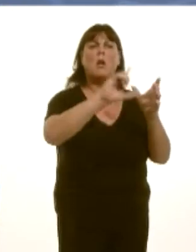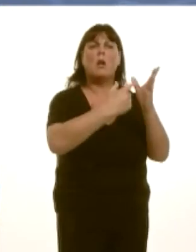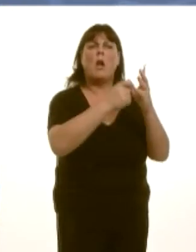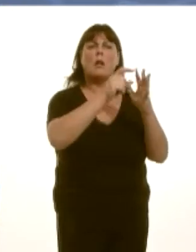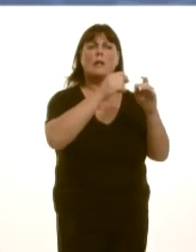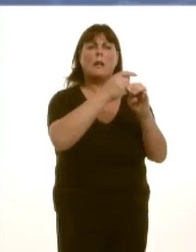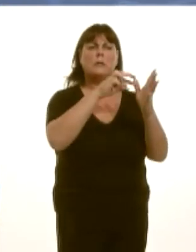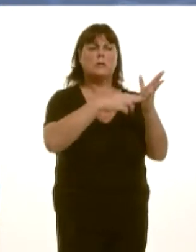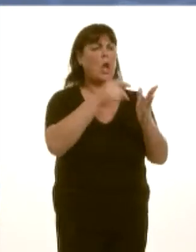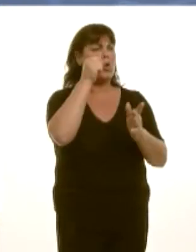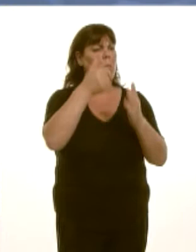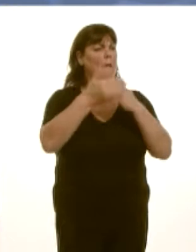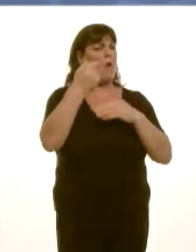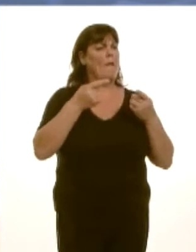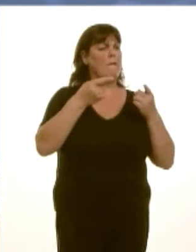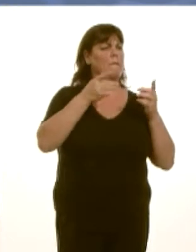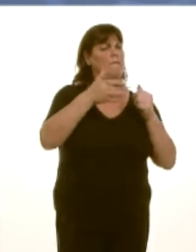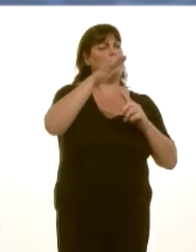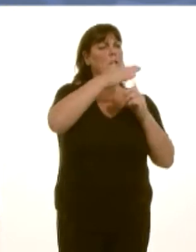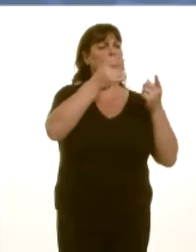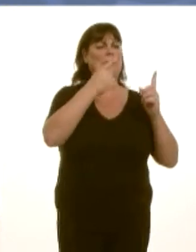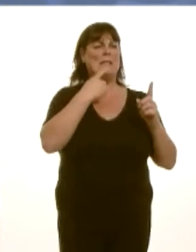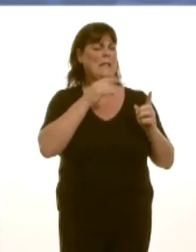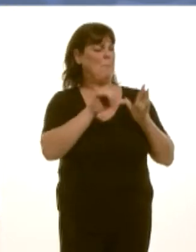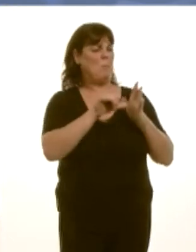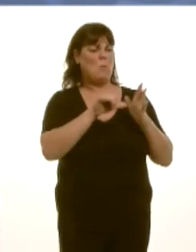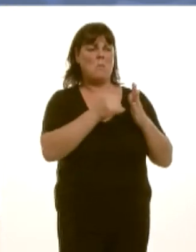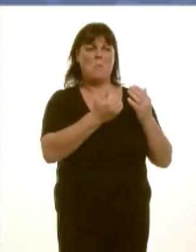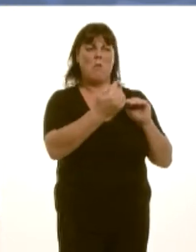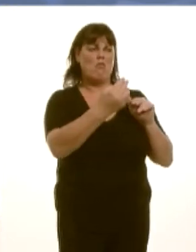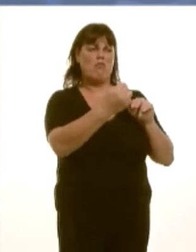Felly, a fyddech chi fel Llywodraeth yn fodlon ymrwymo i edrych ar gynigion a fydd yn datrys